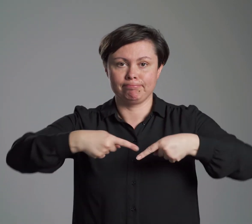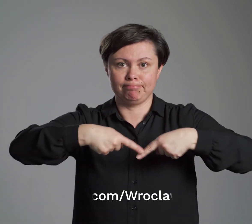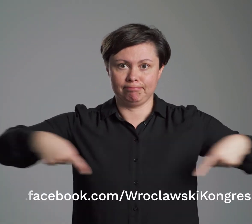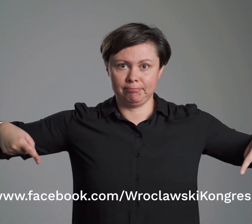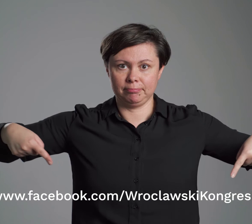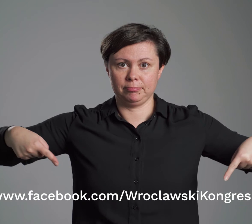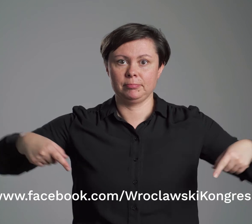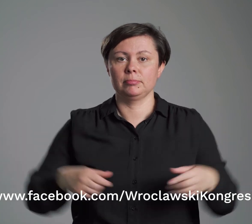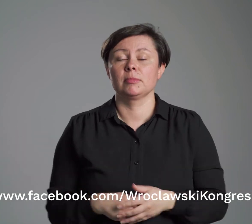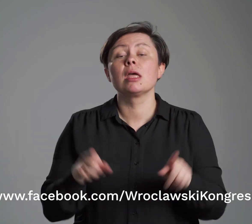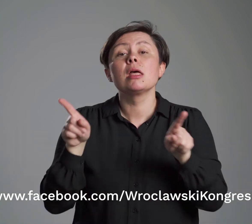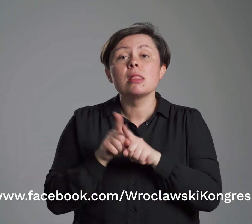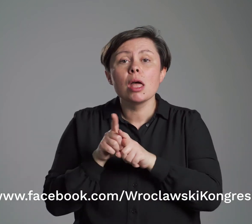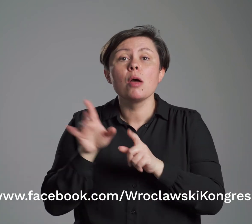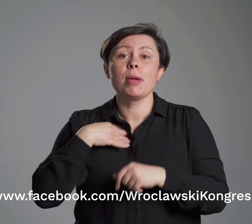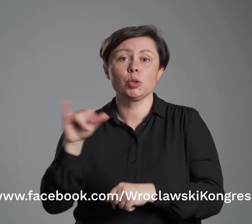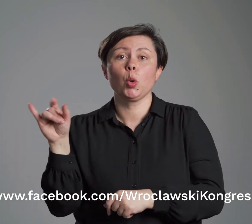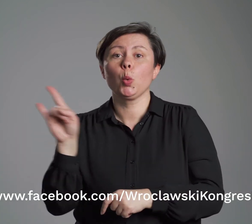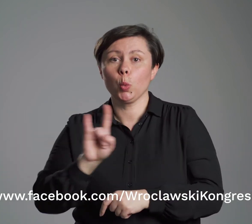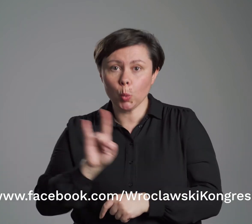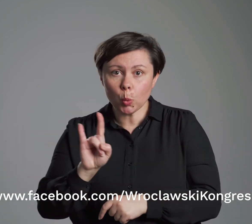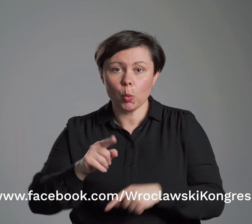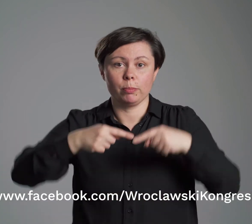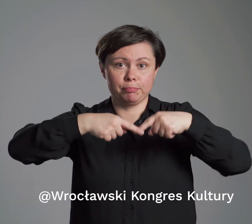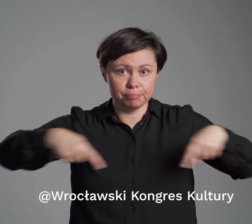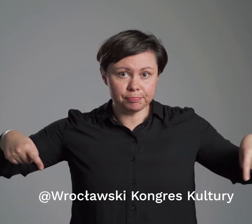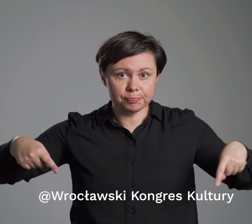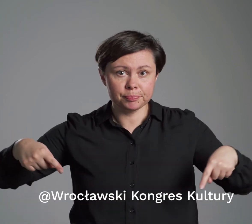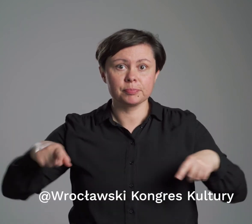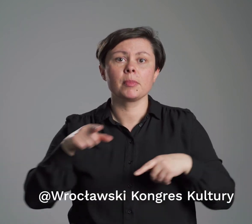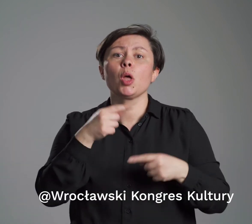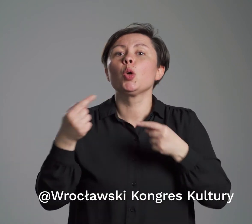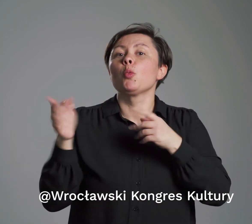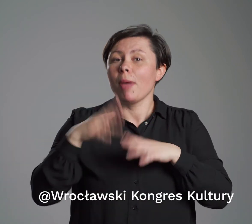www.facebook.com/WroclawskiKongresKultury oraz kanale YouTube: @Wrocławski Kongres Kultury